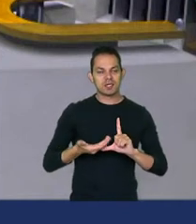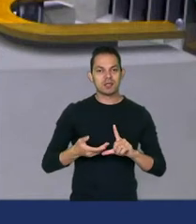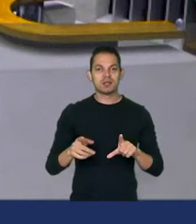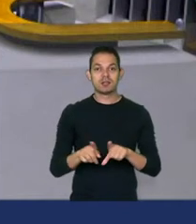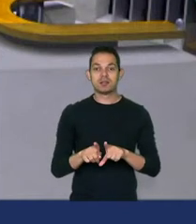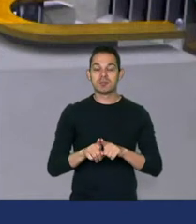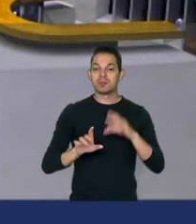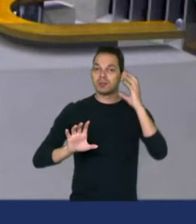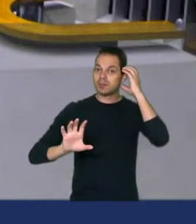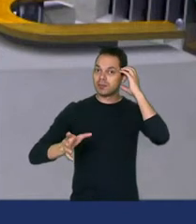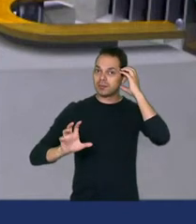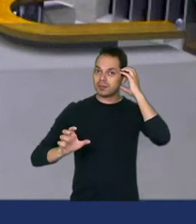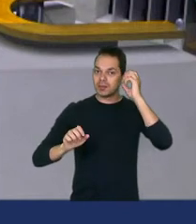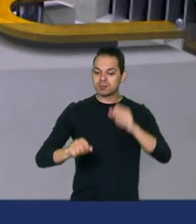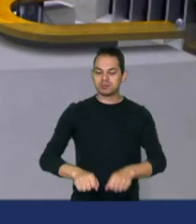TAMBÉM NA RÁDIO CÂMARA